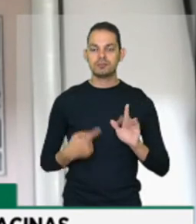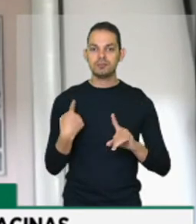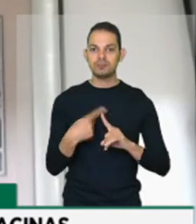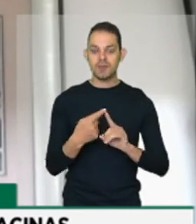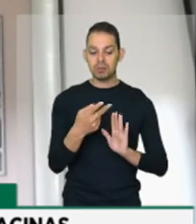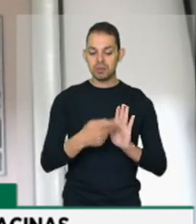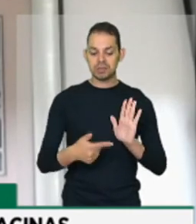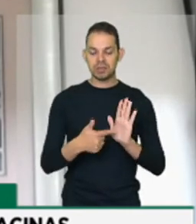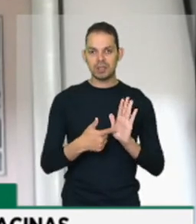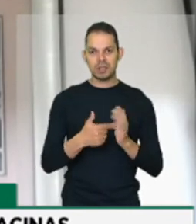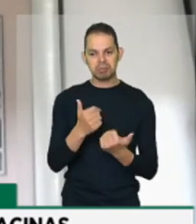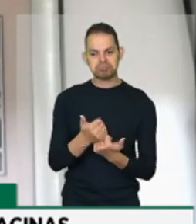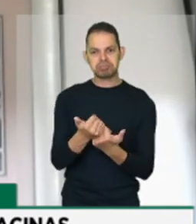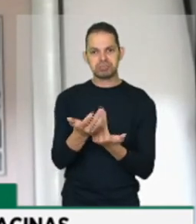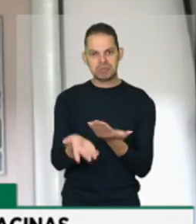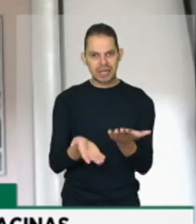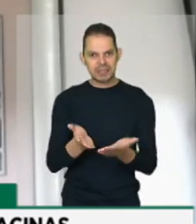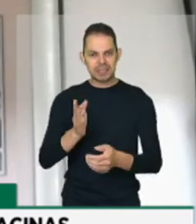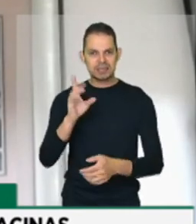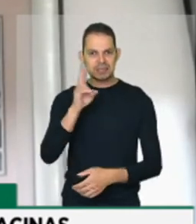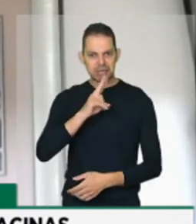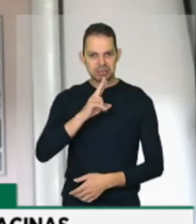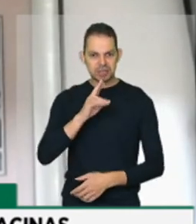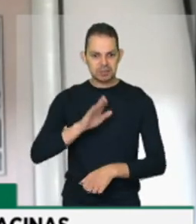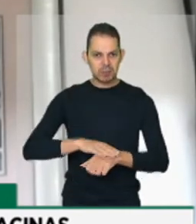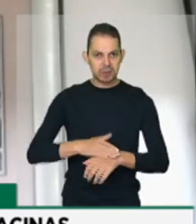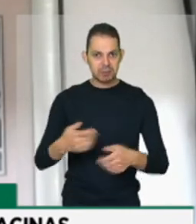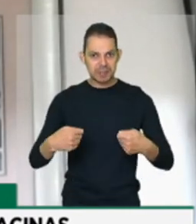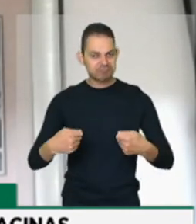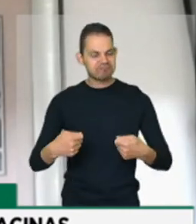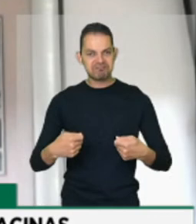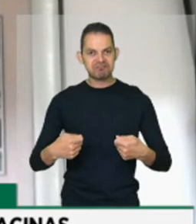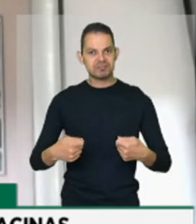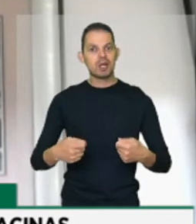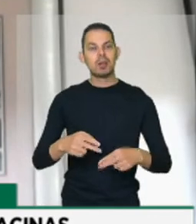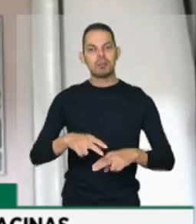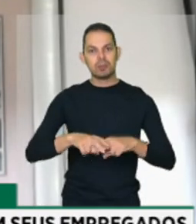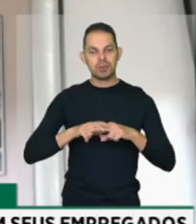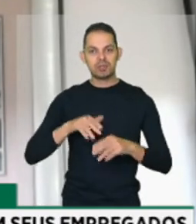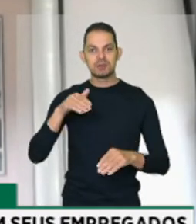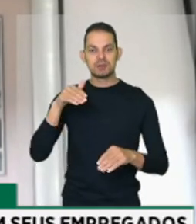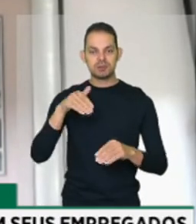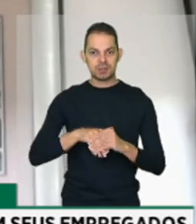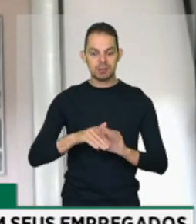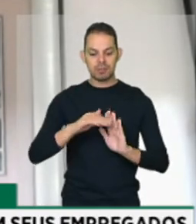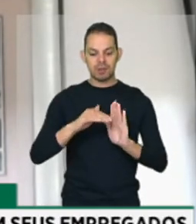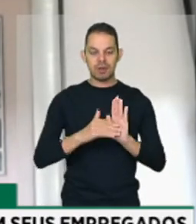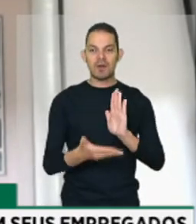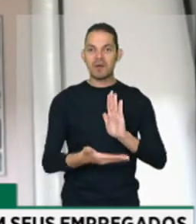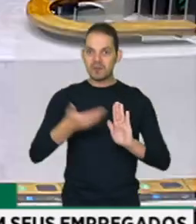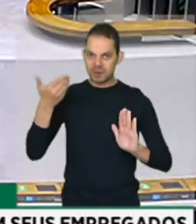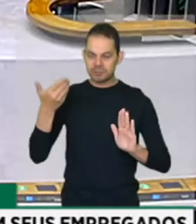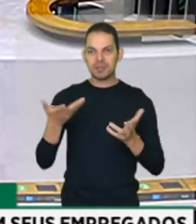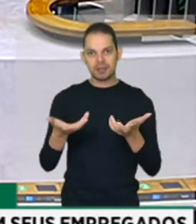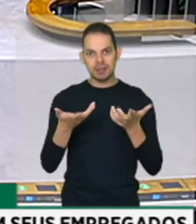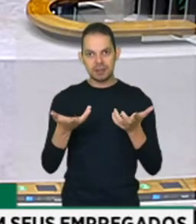PROJETO QUE ENTENDEMOS QUE ELE NÃO ATENDE A URGÊNCIA QUE O MOMENTO REQUER, ENCAMINHAMOS A RETIRADA DE PAUTA.